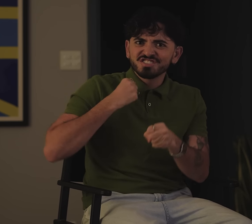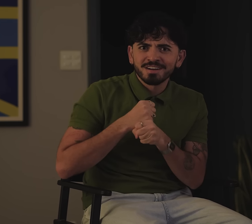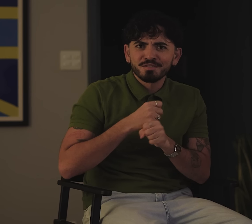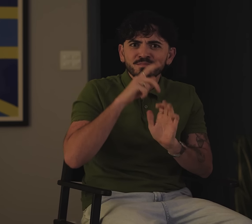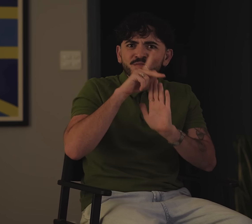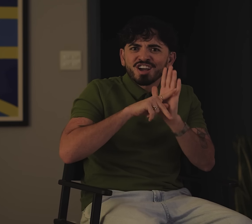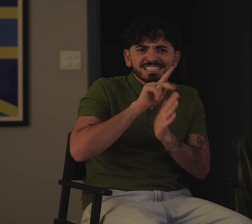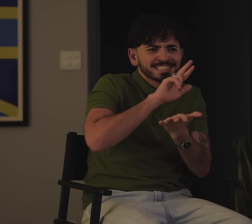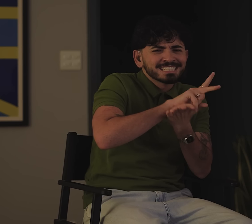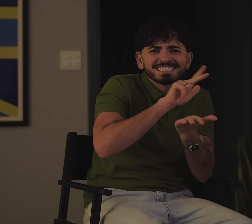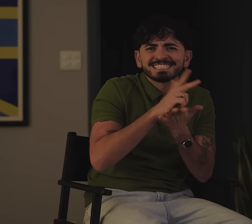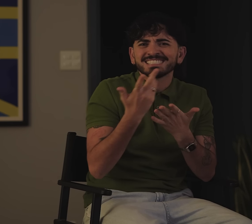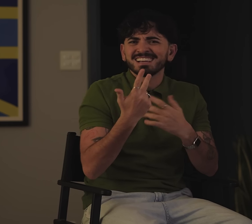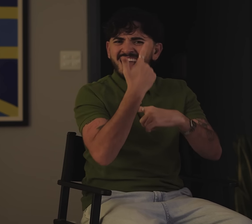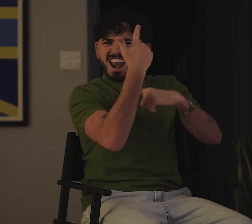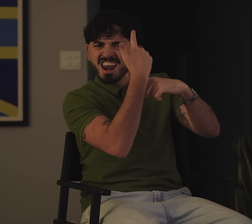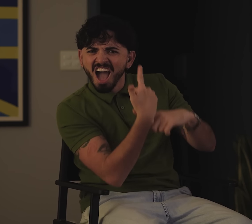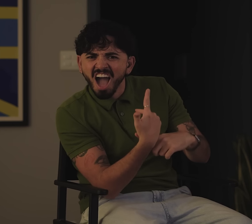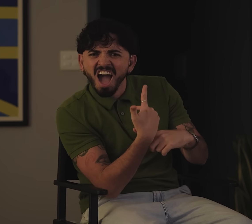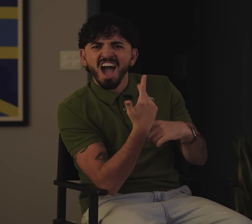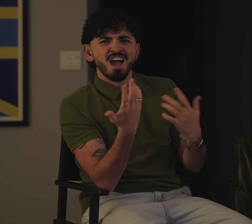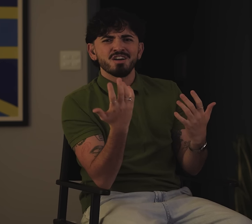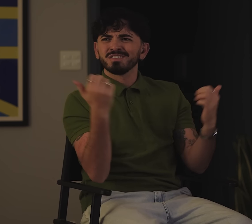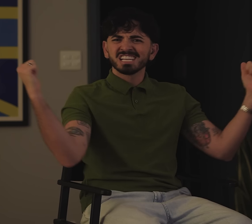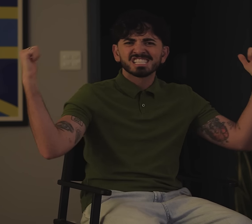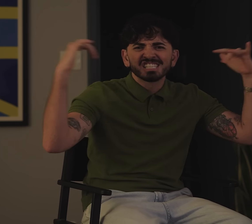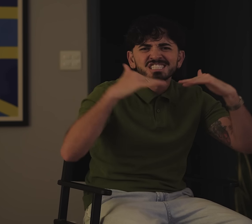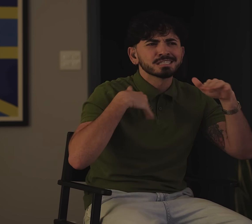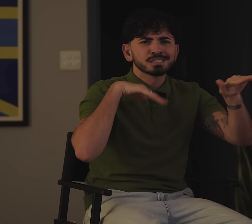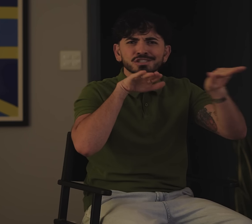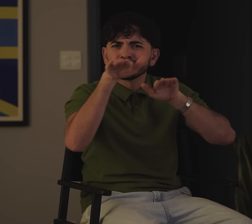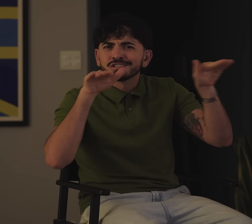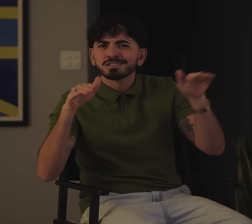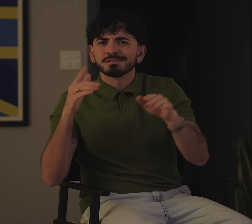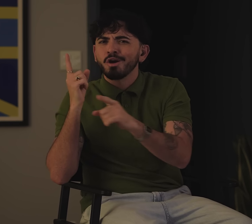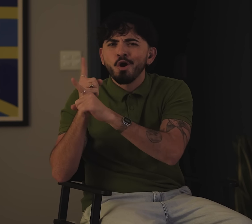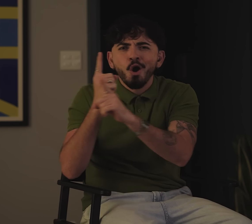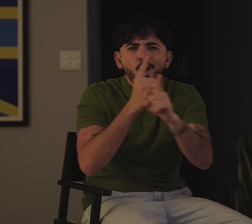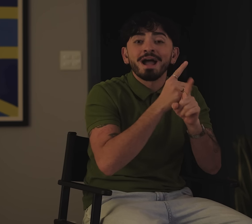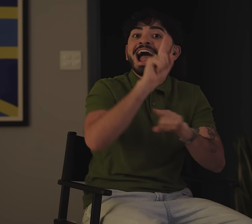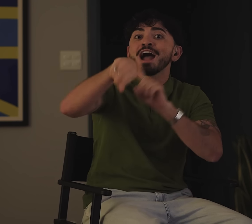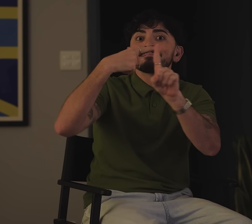Vieram novos vídeos, projetos, gravações, encontros